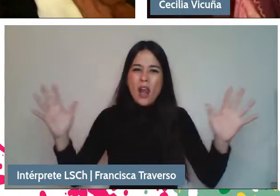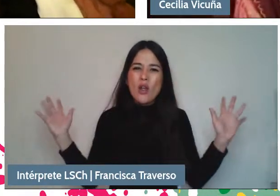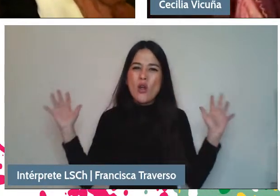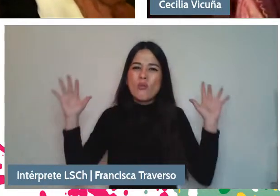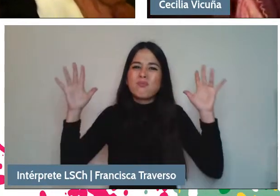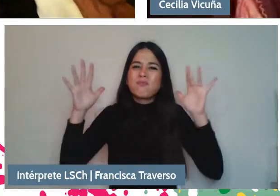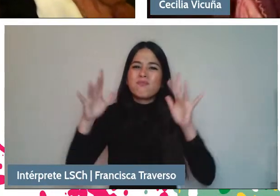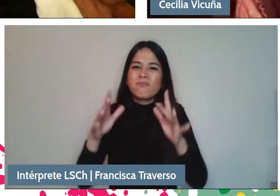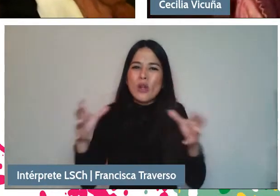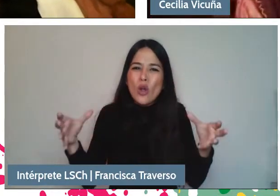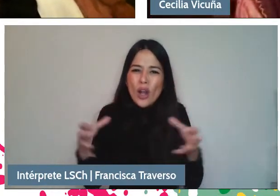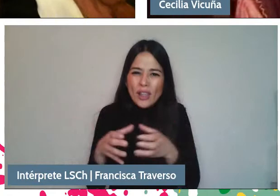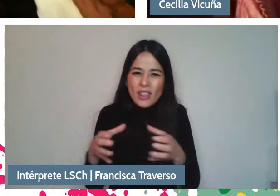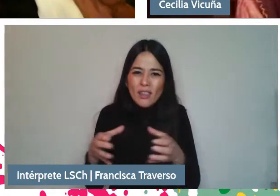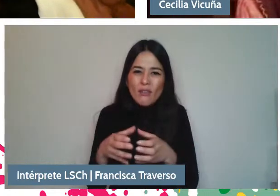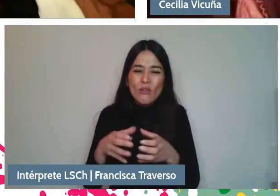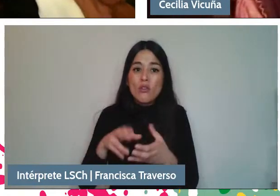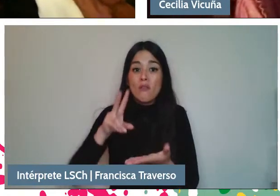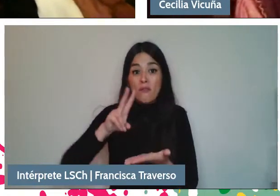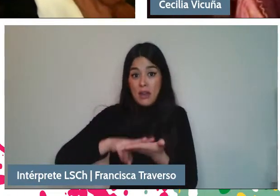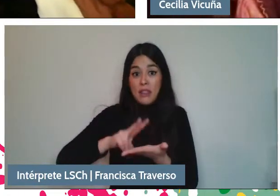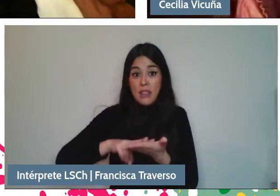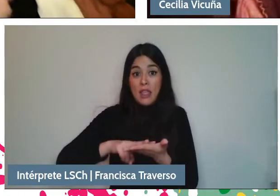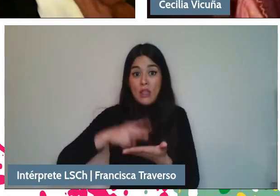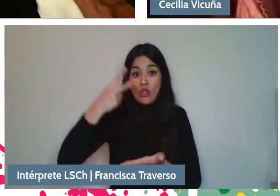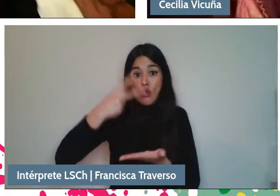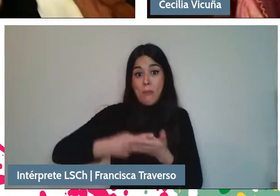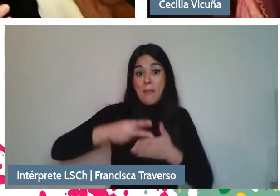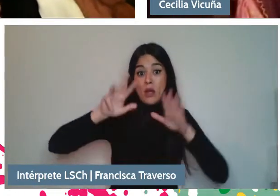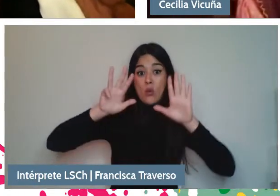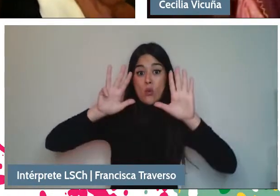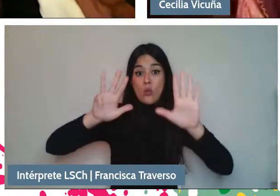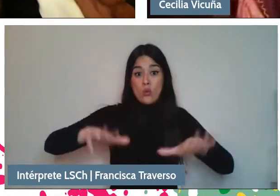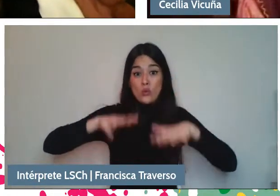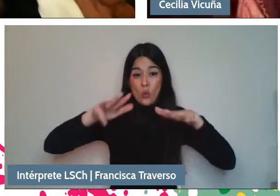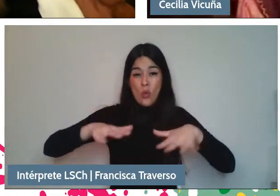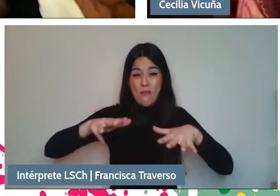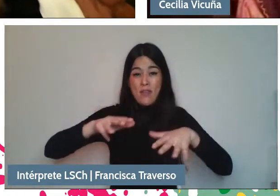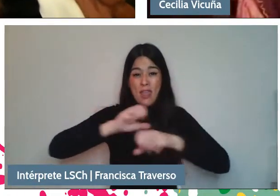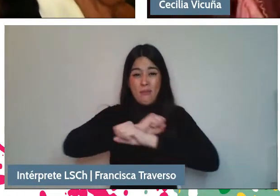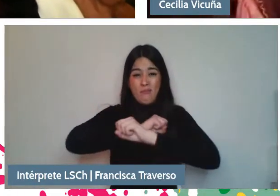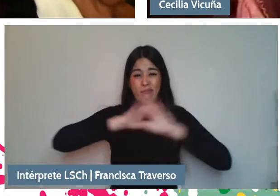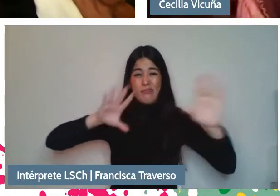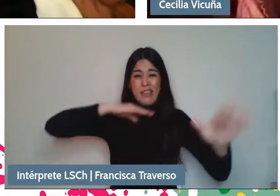Es cierto que el estallido tiene un momento altamente creativo, densamente creativo